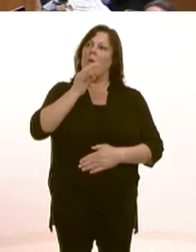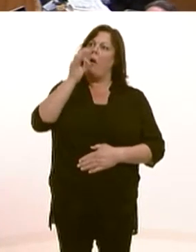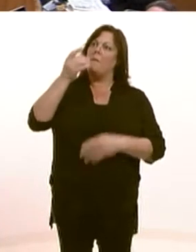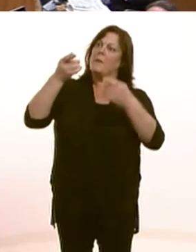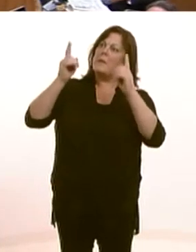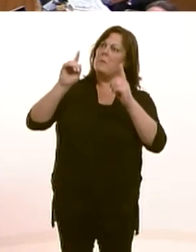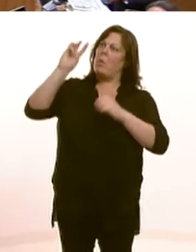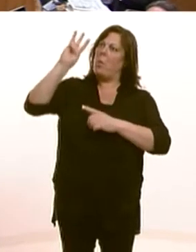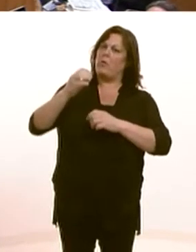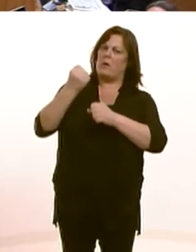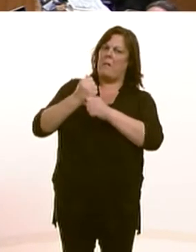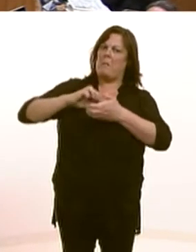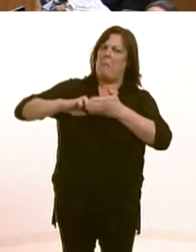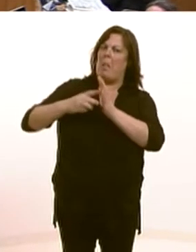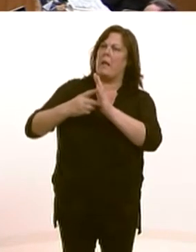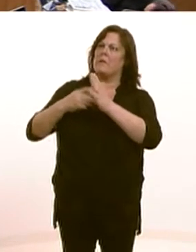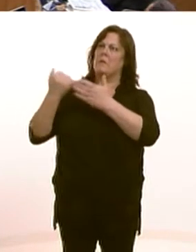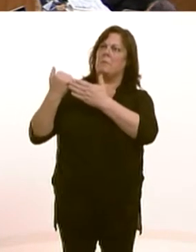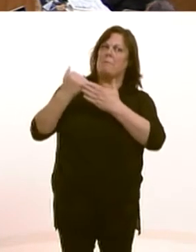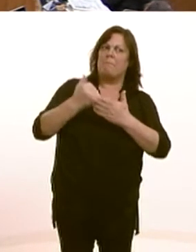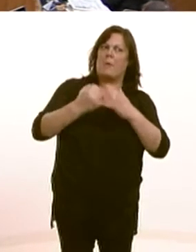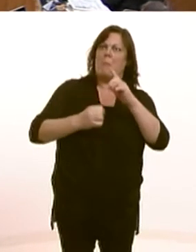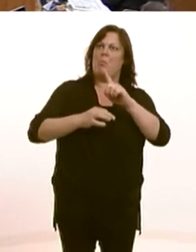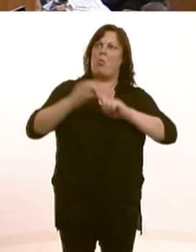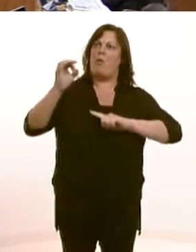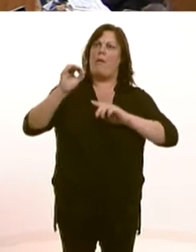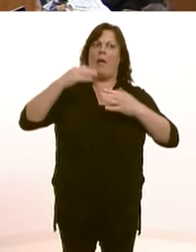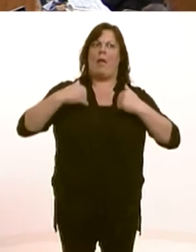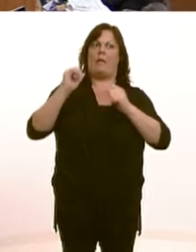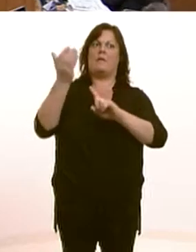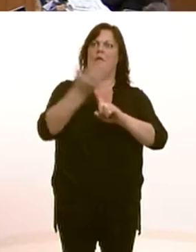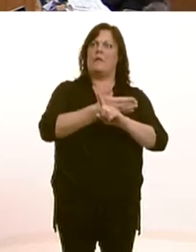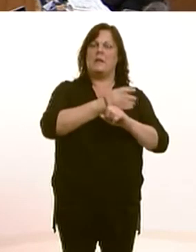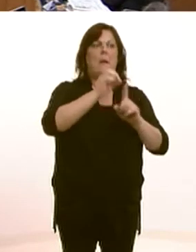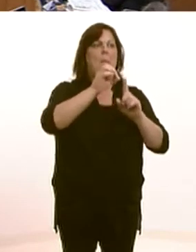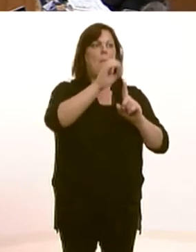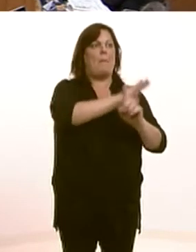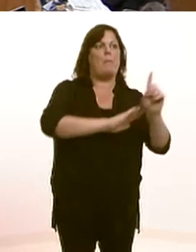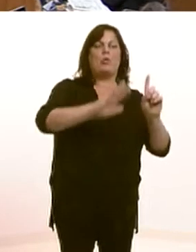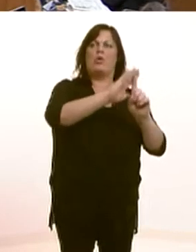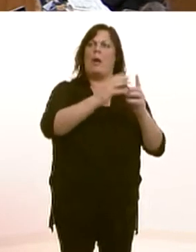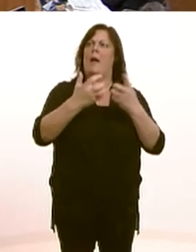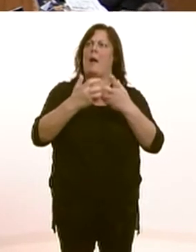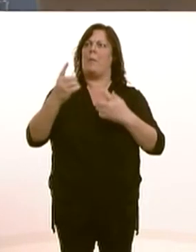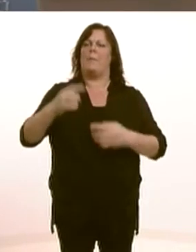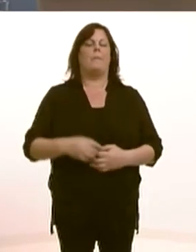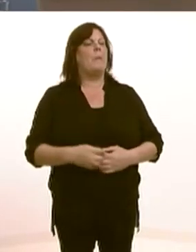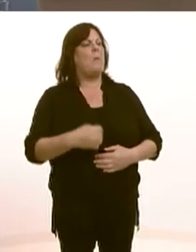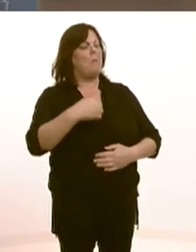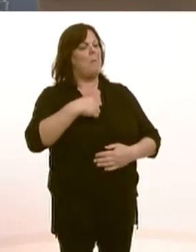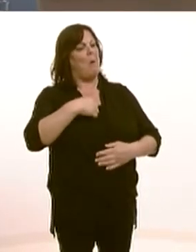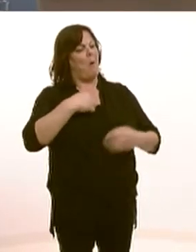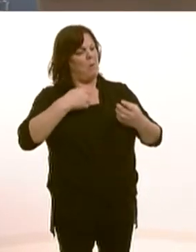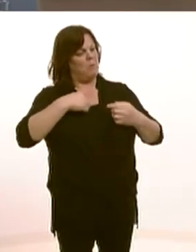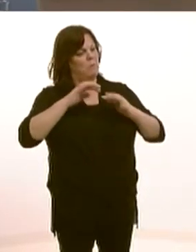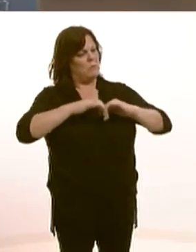A wnaiff y Prif Weinidog ddatganiad am yr hyn y mae Llywodraeth Cymru yn ei wneud i wella gwasanaethau iechyd yn Sir Benfro? OAQ(5)0139(FM) Carwyn Jones: Blaenoriaeth Llywodraeth Cymru